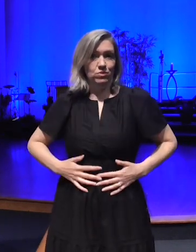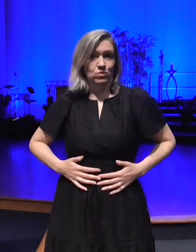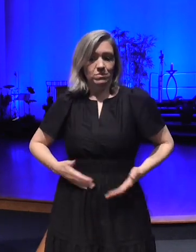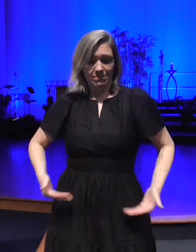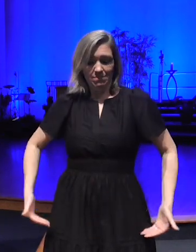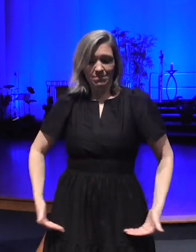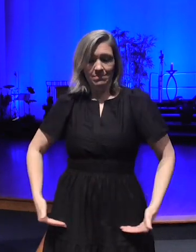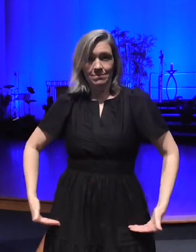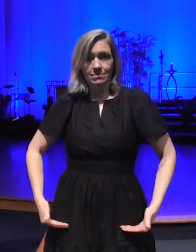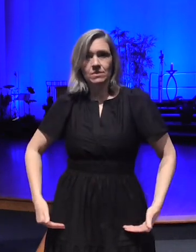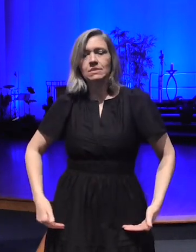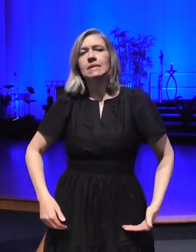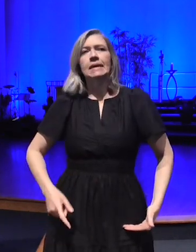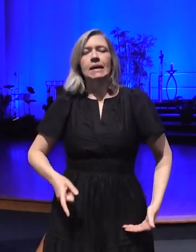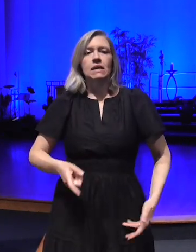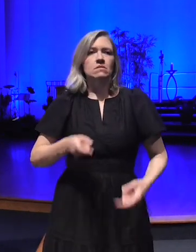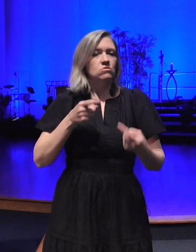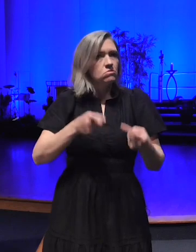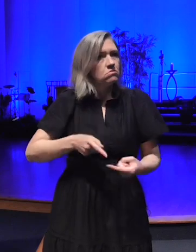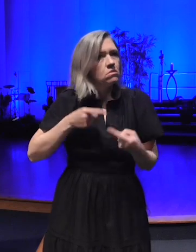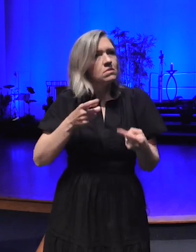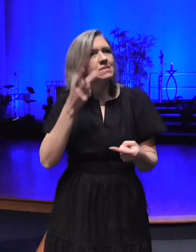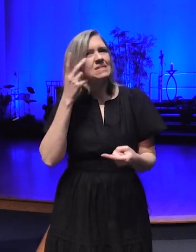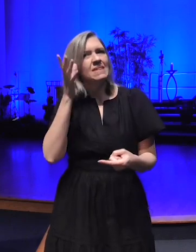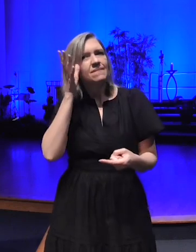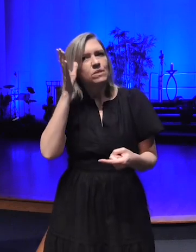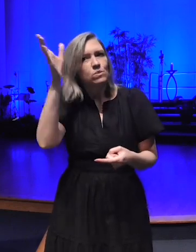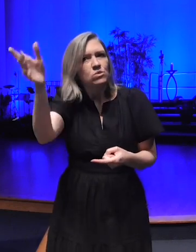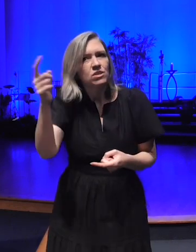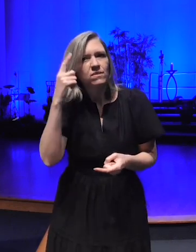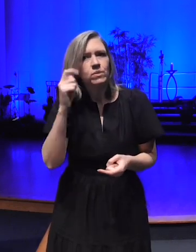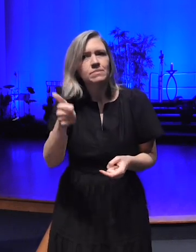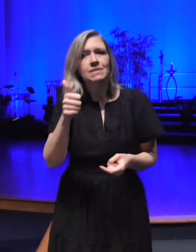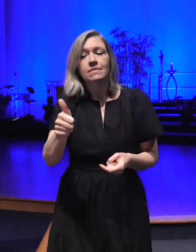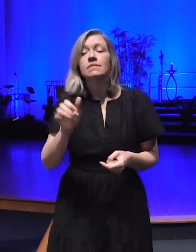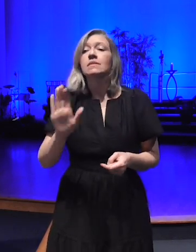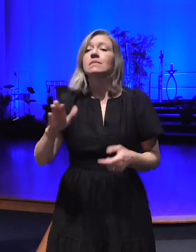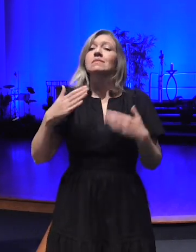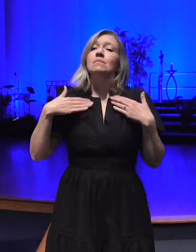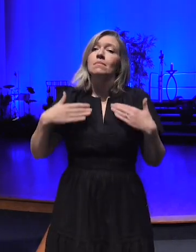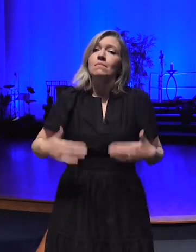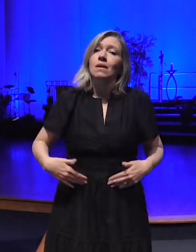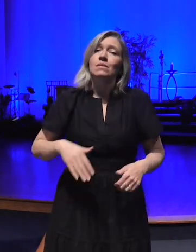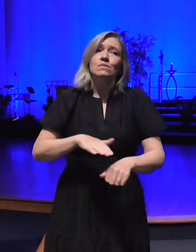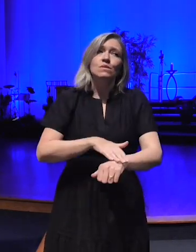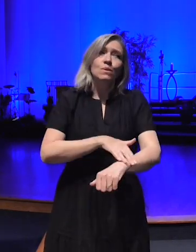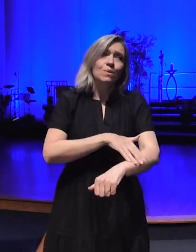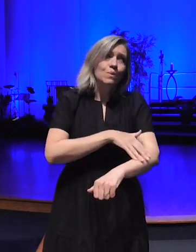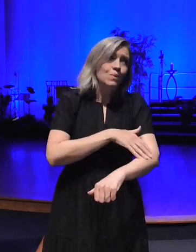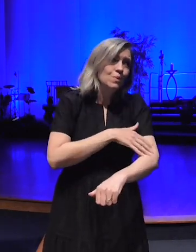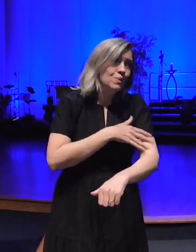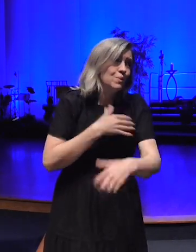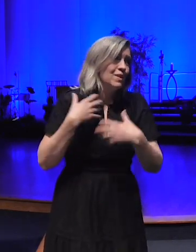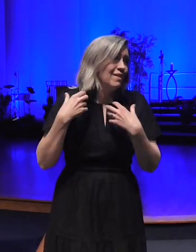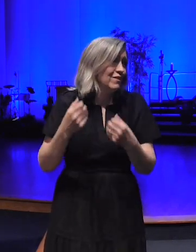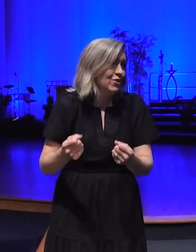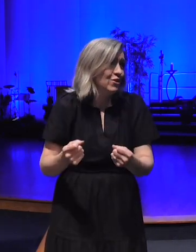para sí mismo y a medida que su cuerpo se recuperaba lentamente, este joven simplemente entró en las profundidades de la depresión